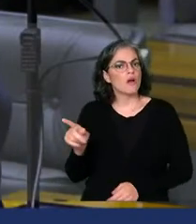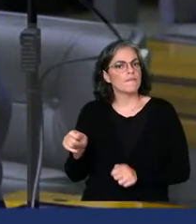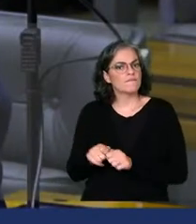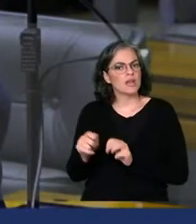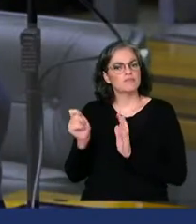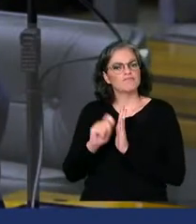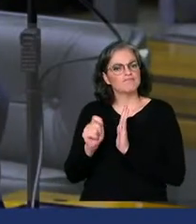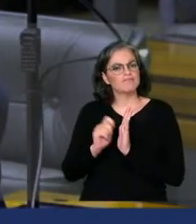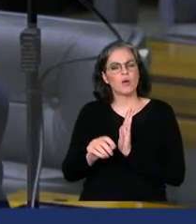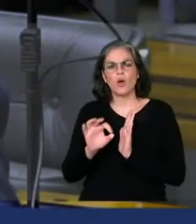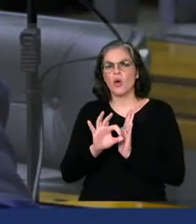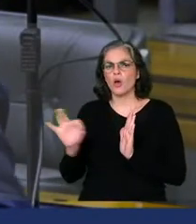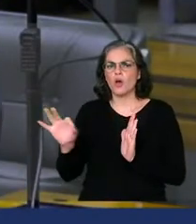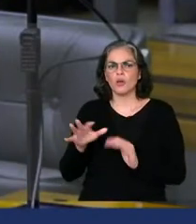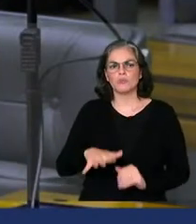NA FONTE, ONDE ELE FOI BUSCAR,